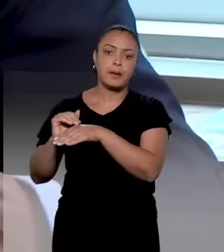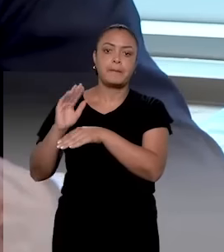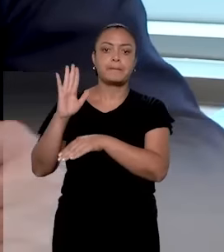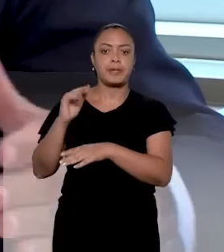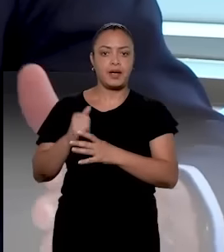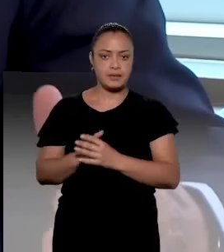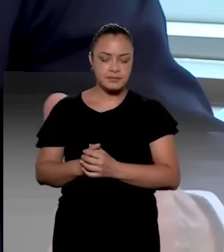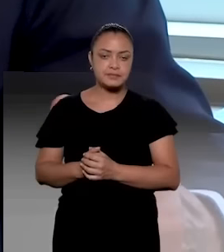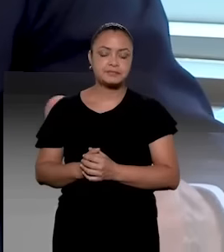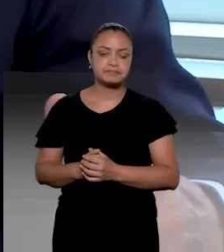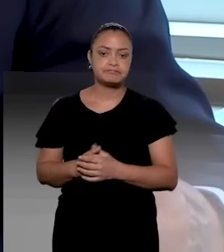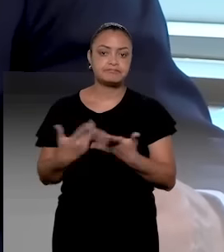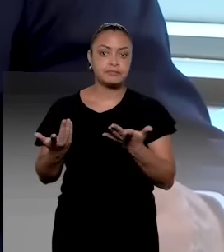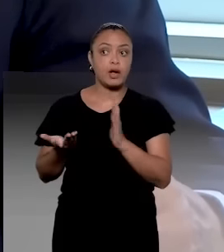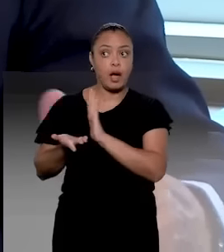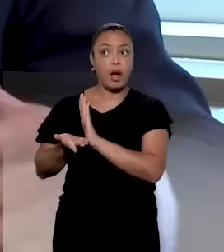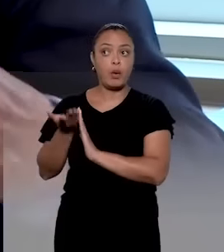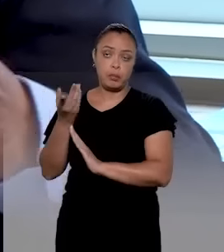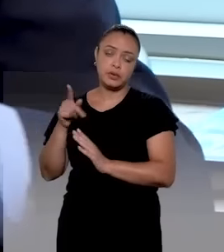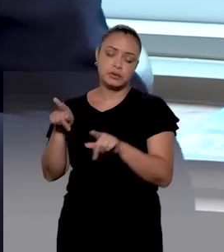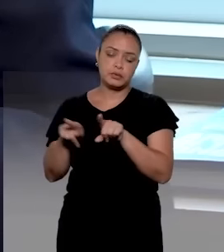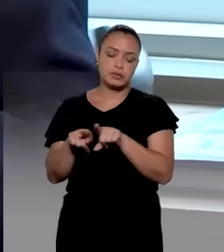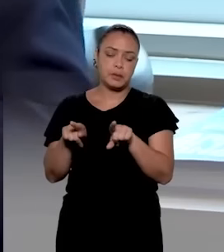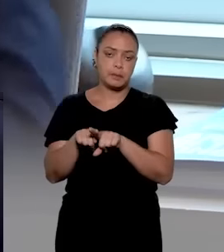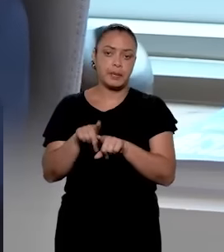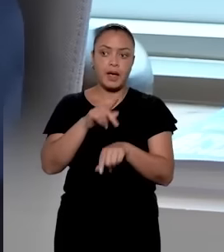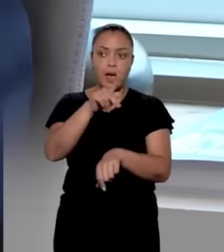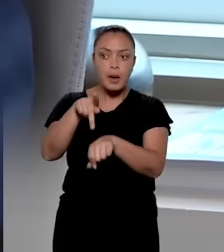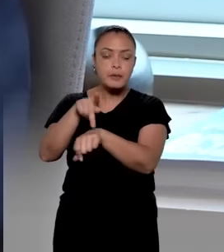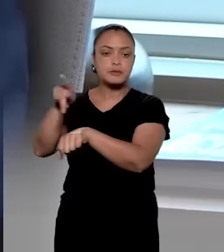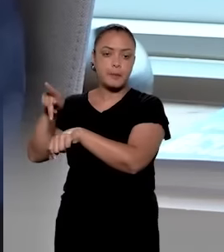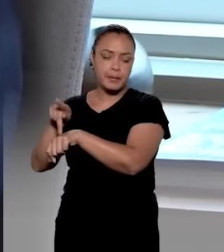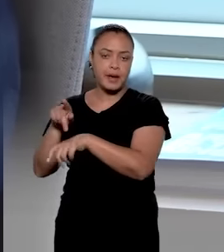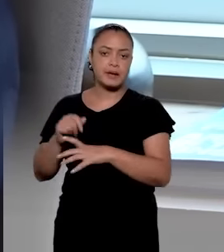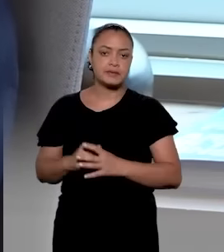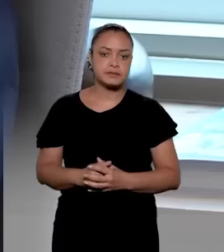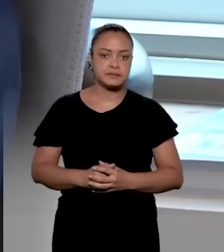é mais do que 59% de 20 milhões exportados, então cresceu também para outros países.